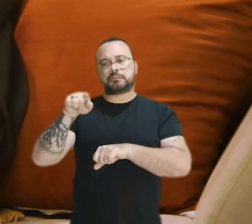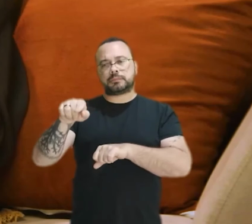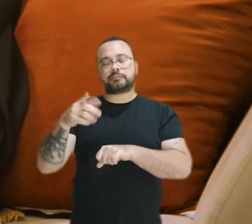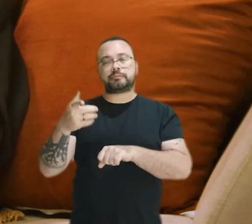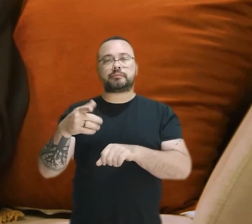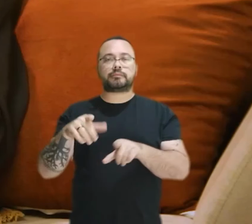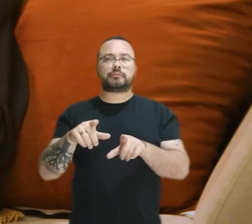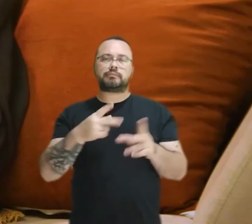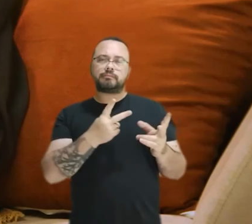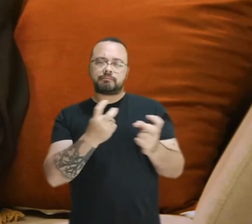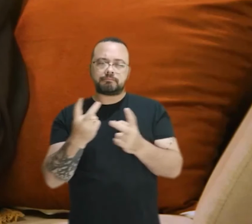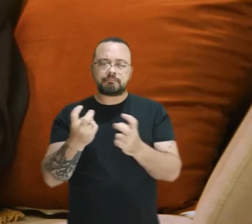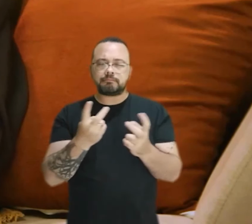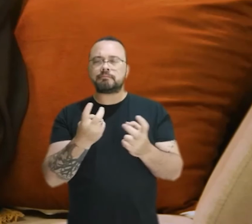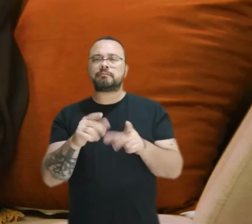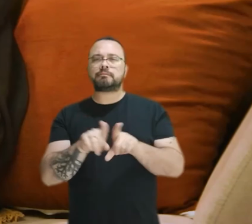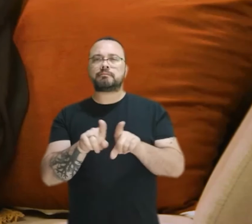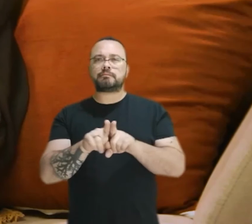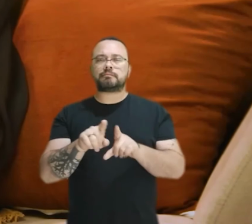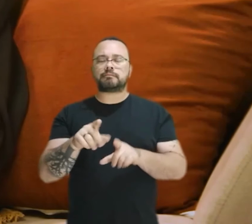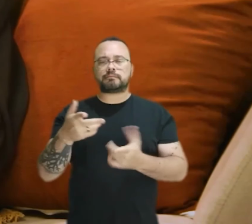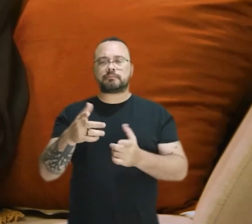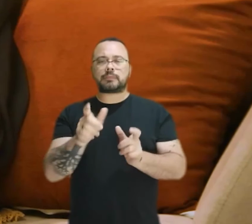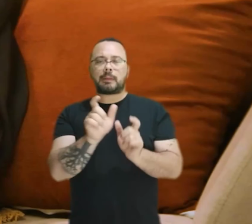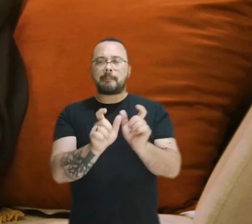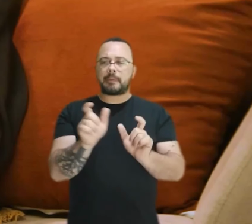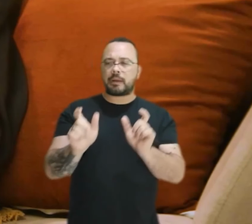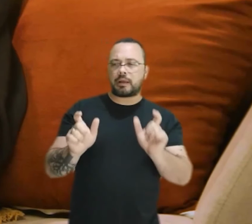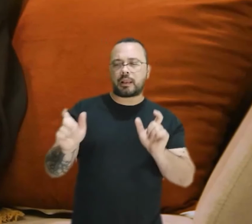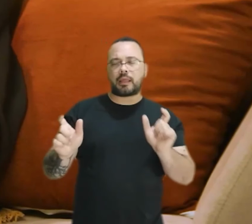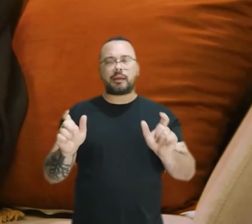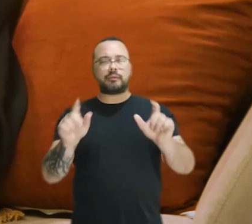percebo que as palavras são o meu meio de vida.